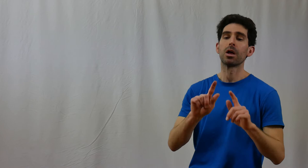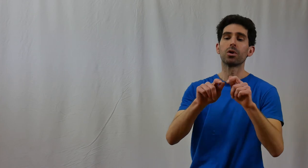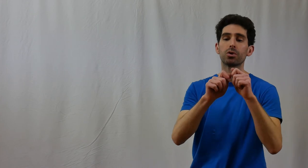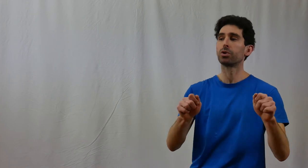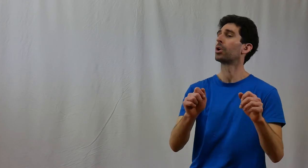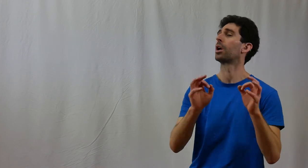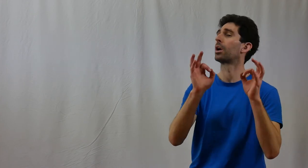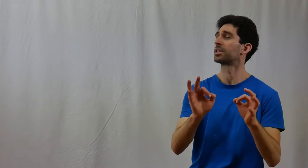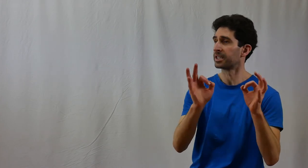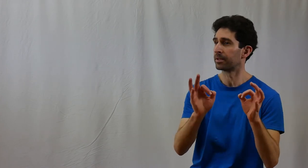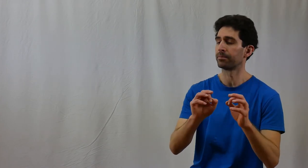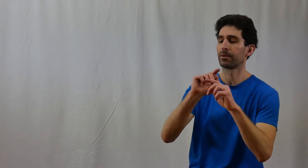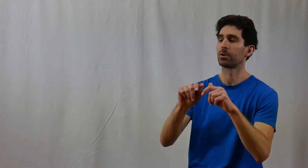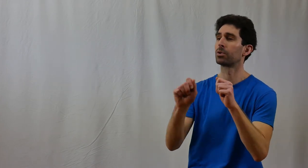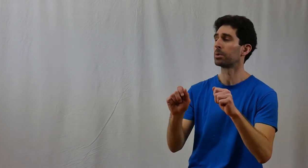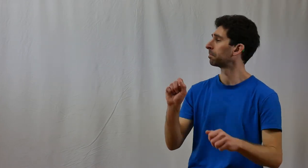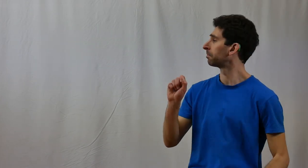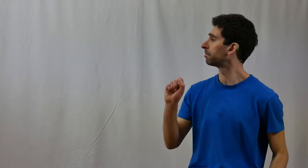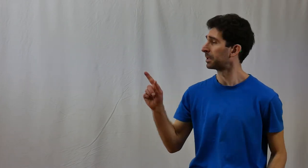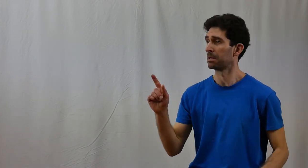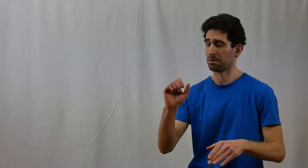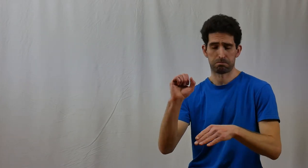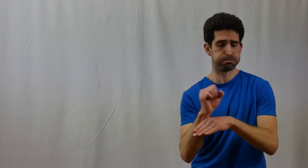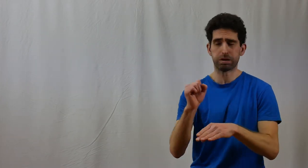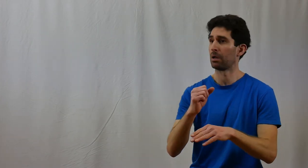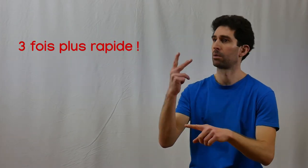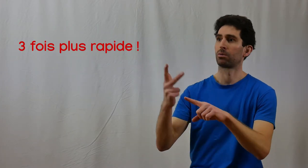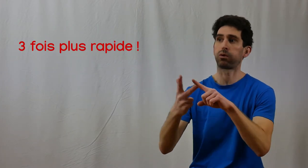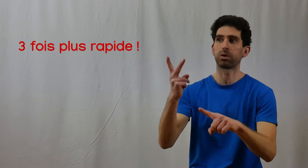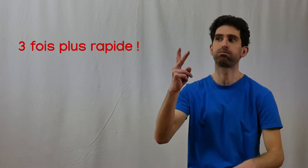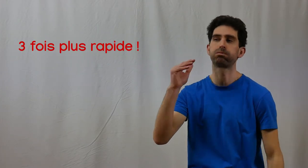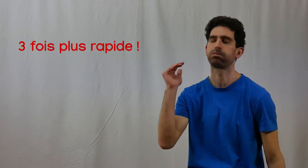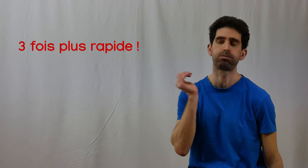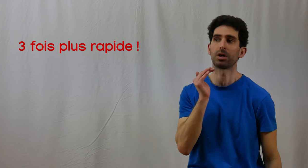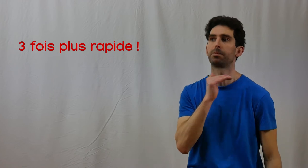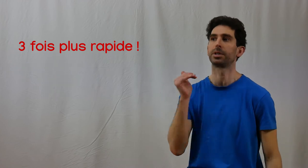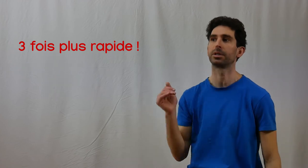Comparé à un noeud classique, le noeud de Ian est trois fois plus rapide !